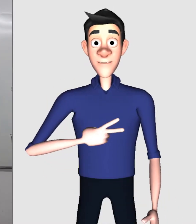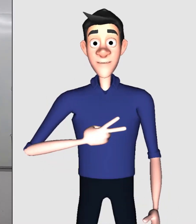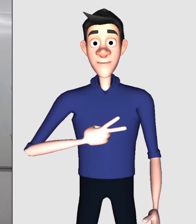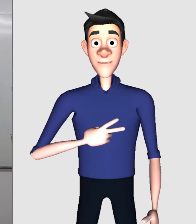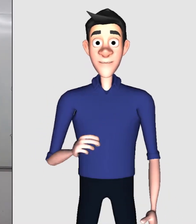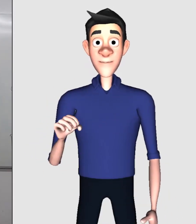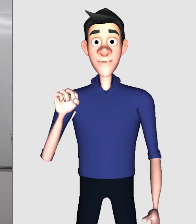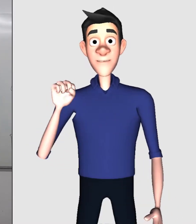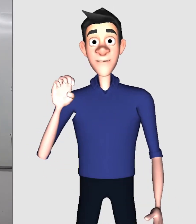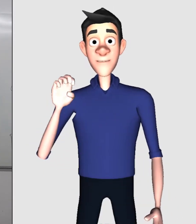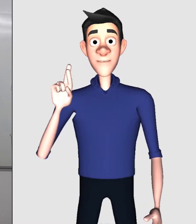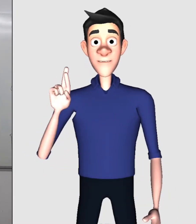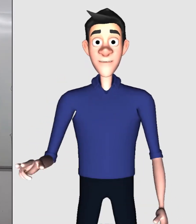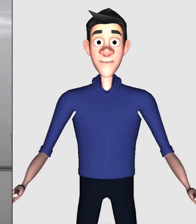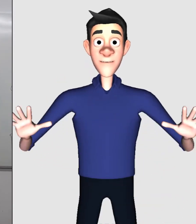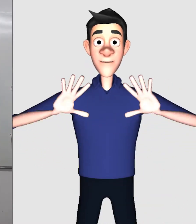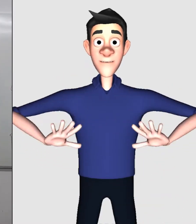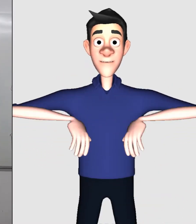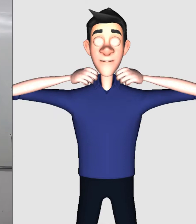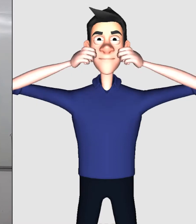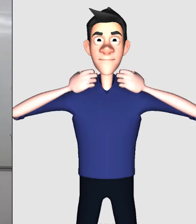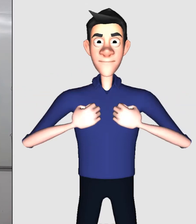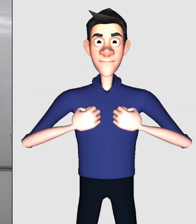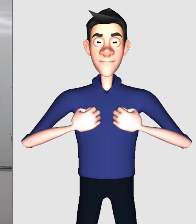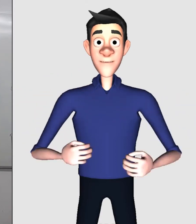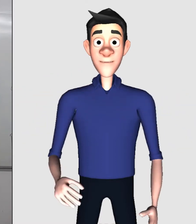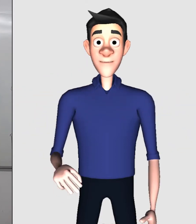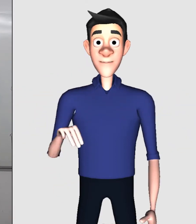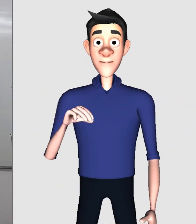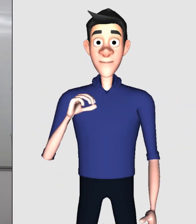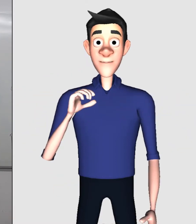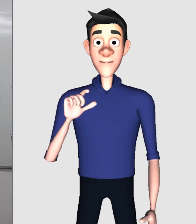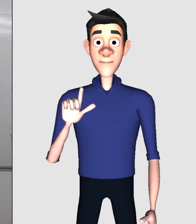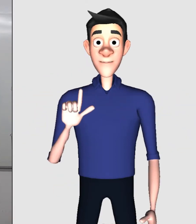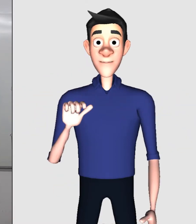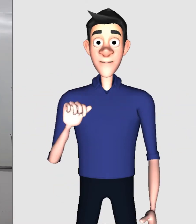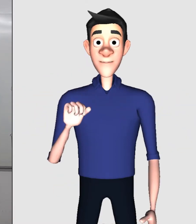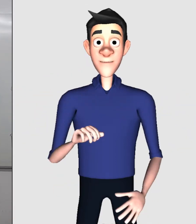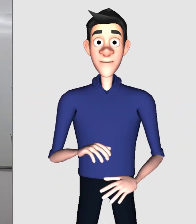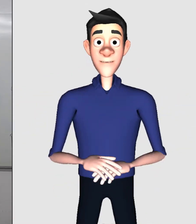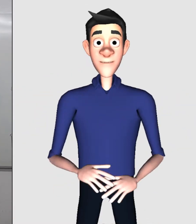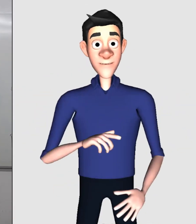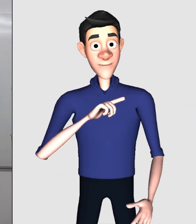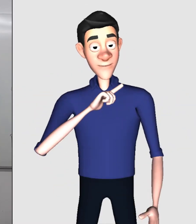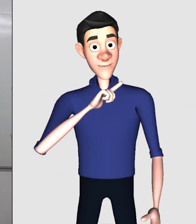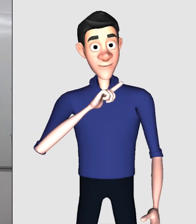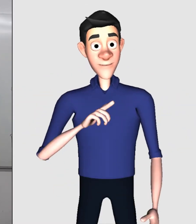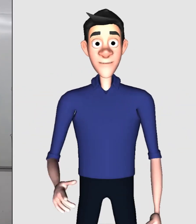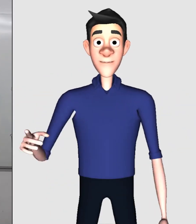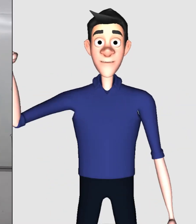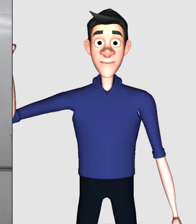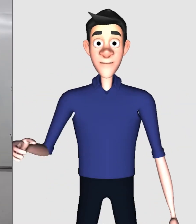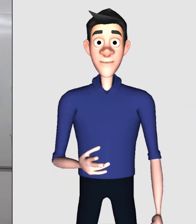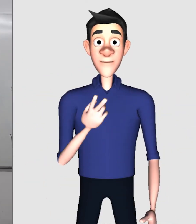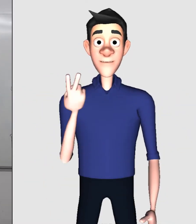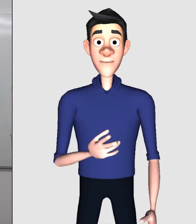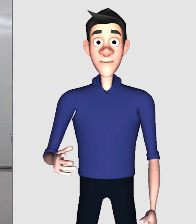Mas a análise feita em cima do corpo chamado polia 1 ou polia 2, M não está junto Consideramos apenas este par